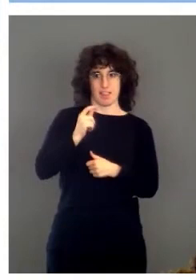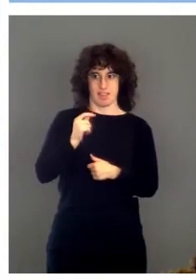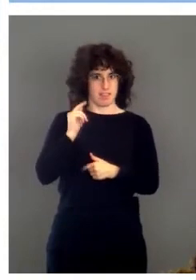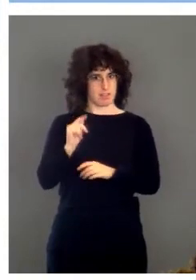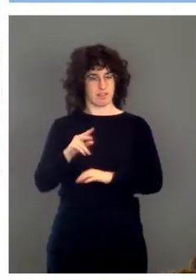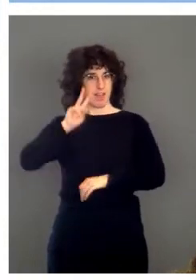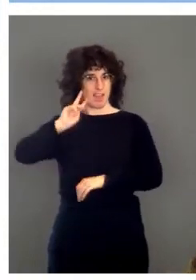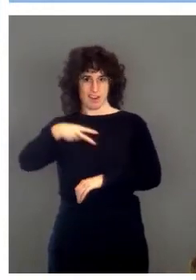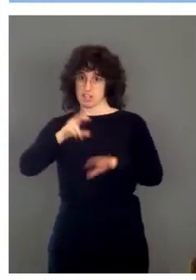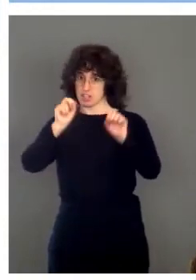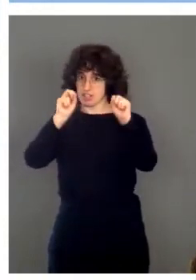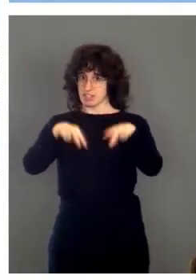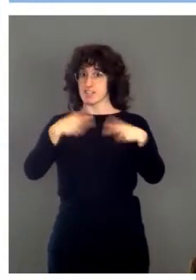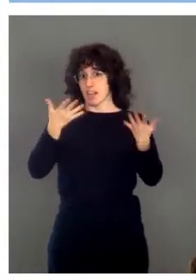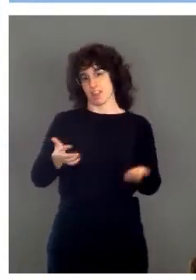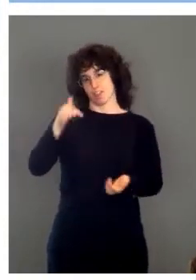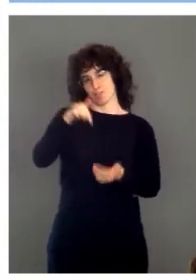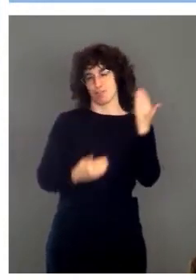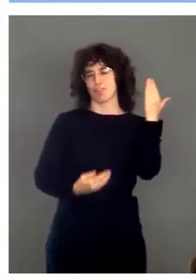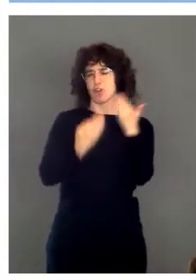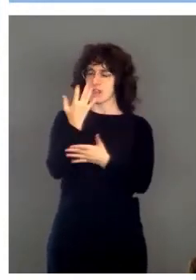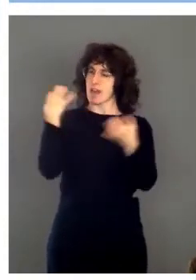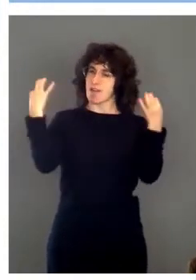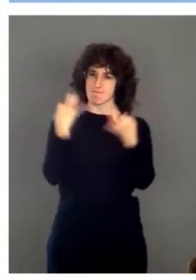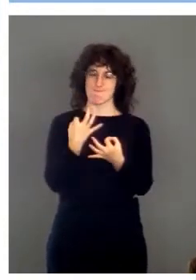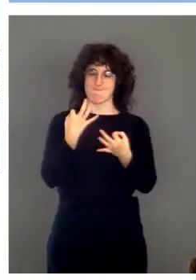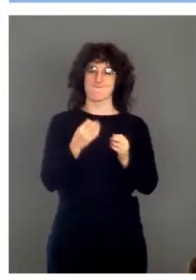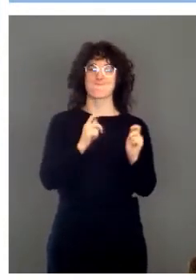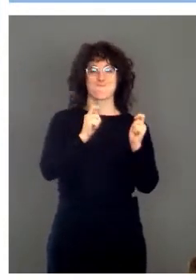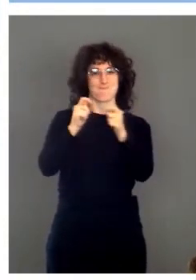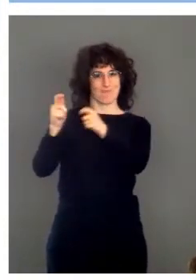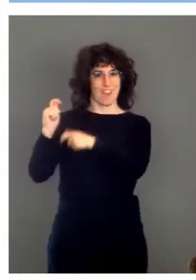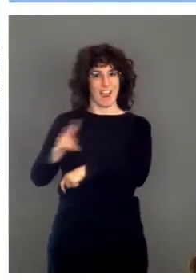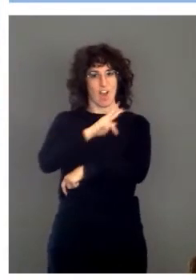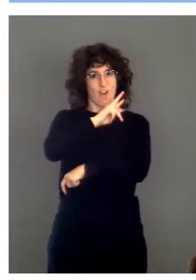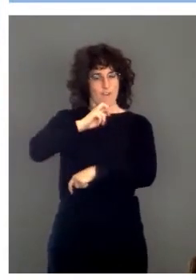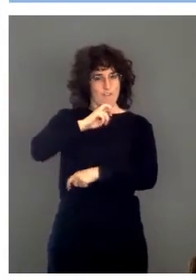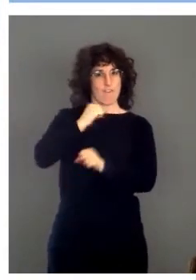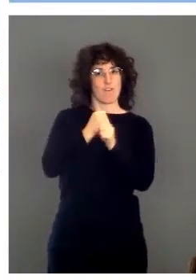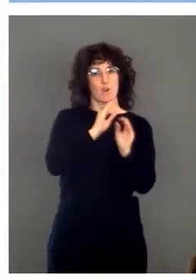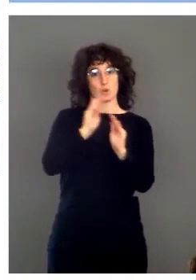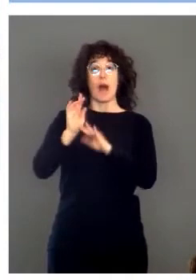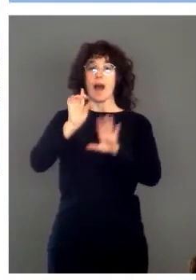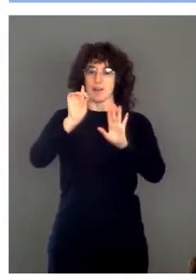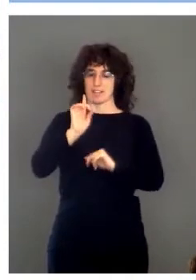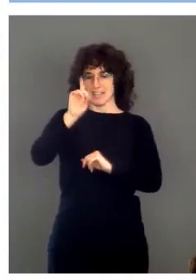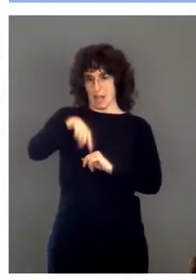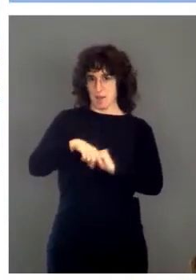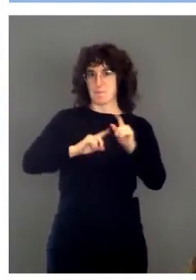Día para poder ponerlo En valor así que gracias a vosotros y por cierto a las familias también Que